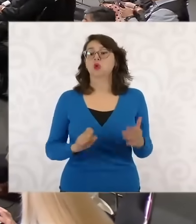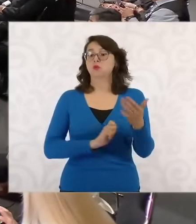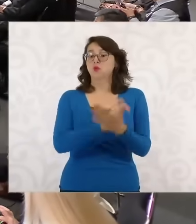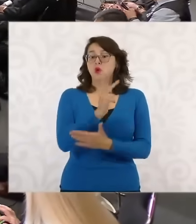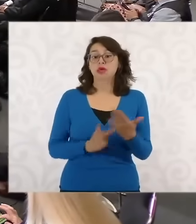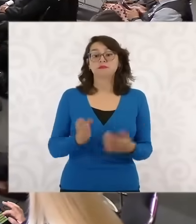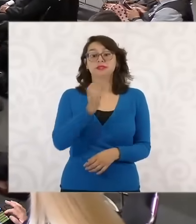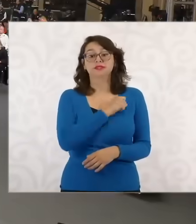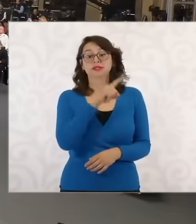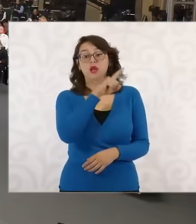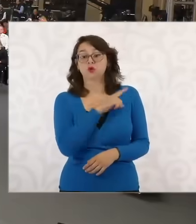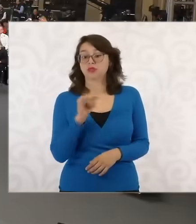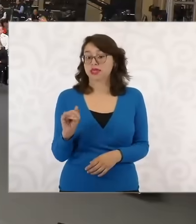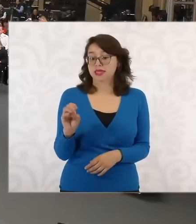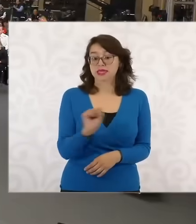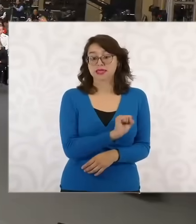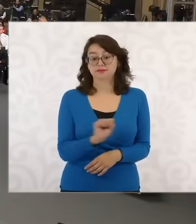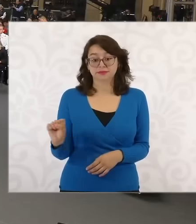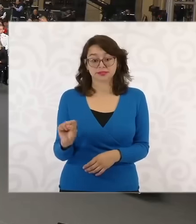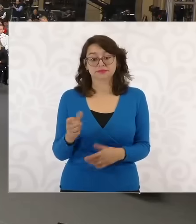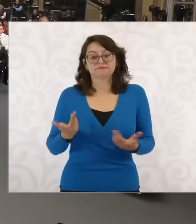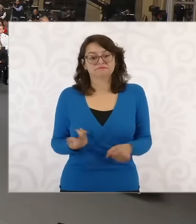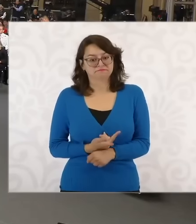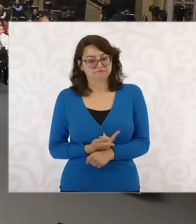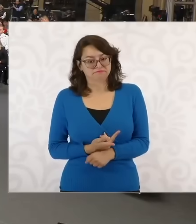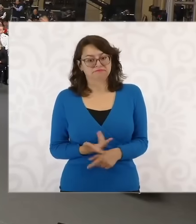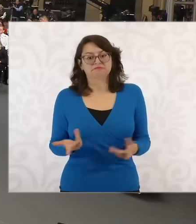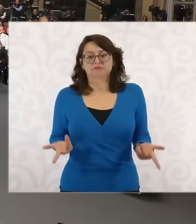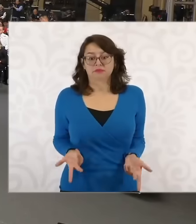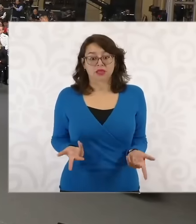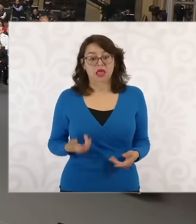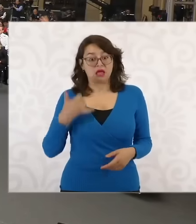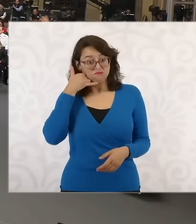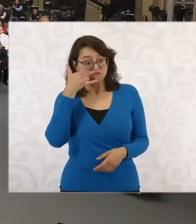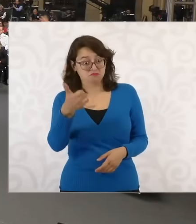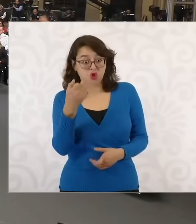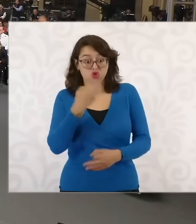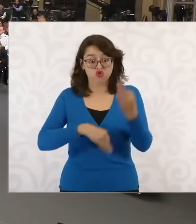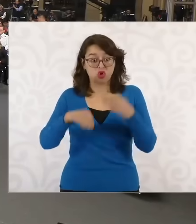preguntar si todas las personas están o podemos acceder a esa línea telefónica de consulta de